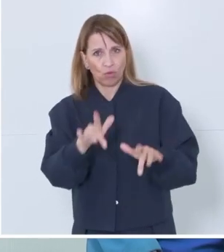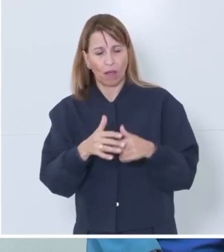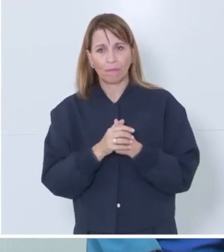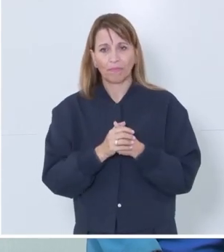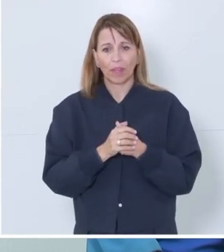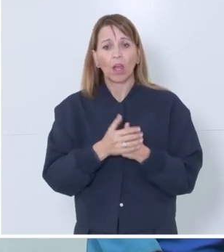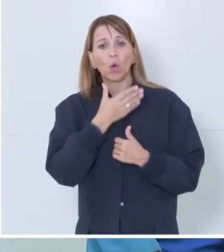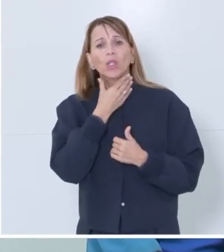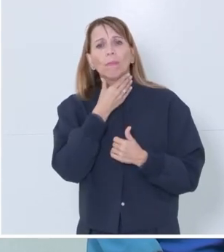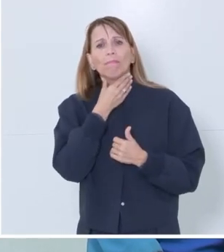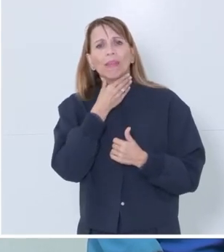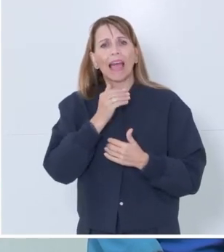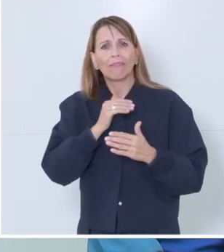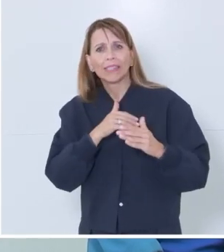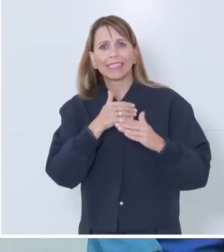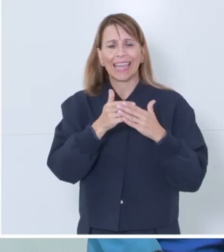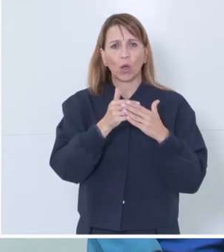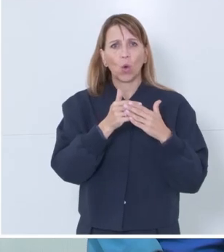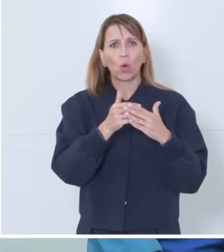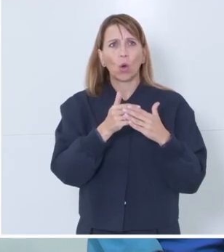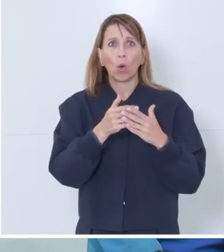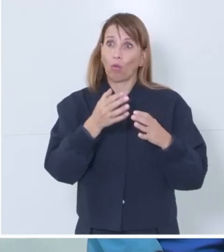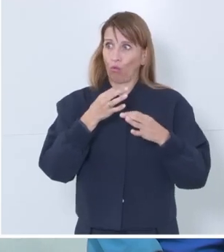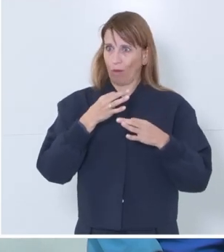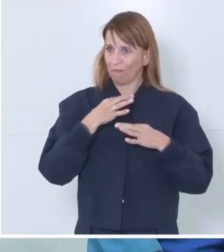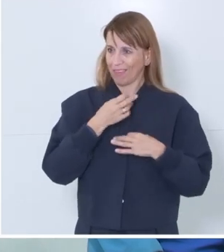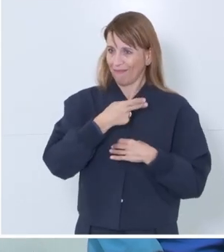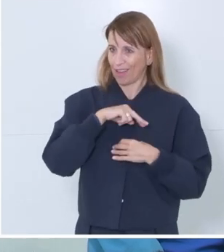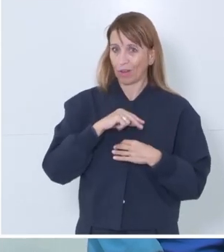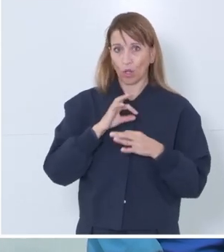denke ich, also erfreulich für mich als Zivildienst-Zuständige insofern sehr hoch,